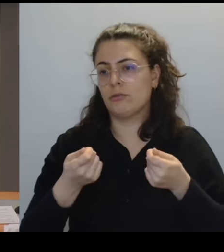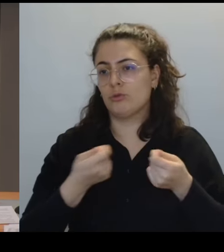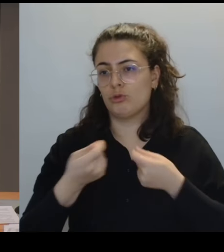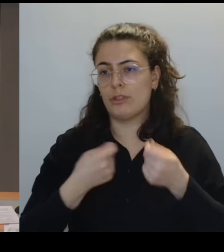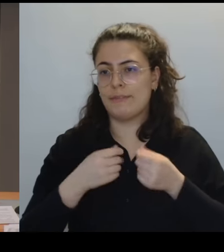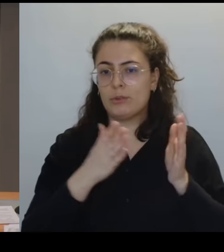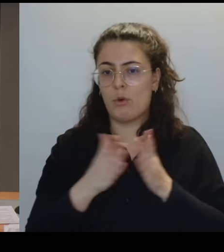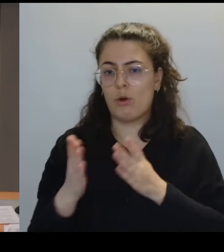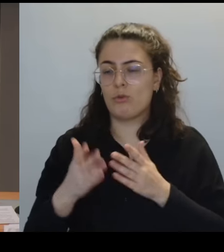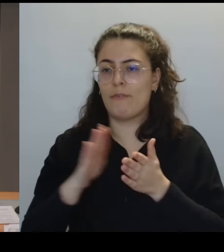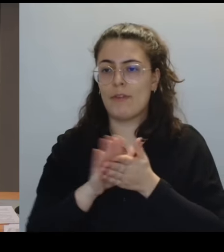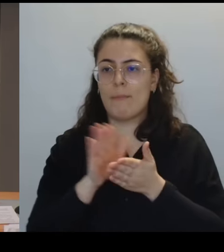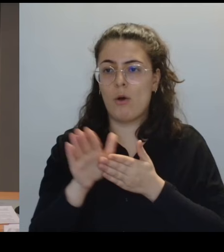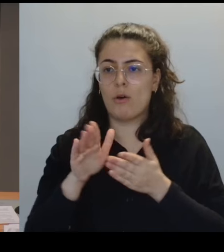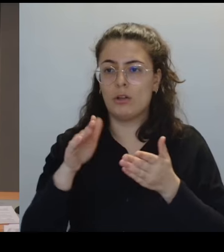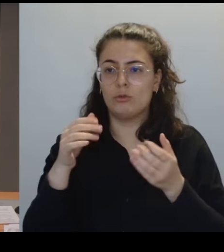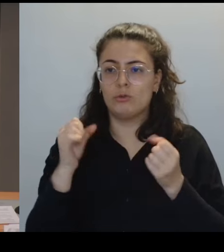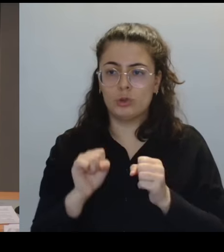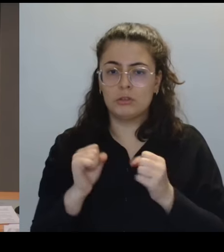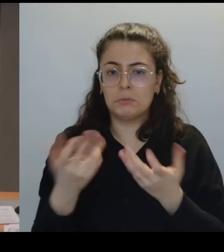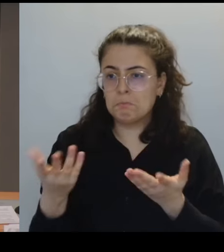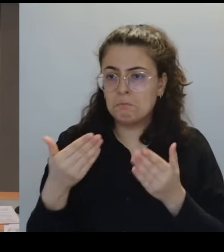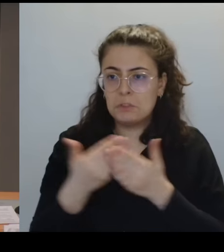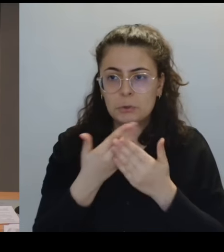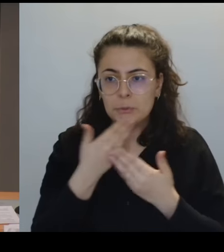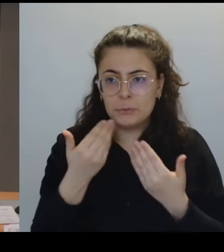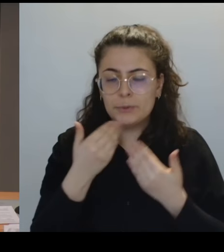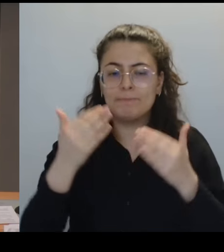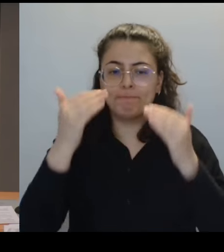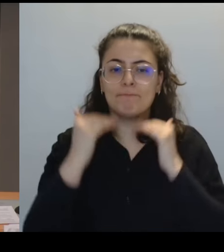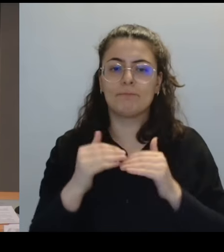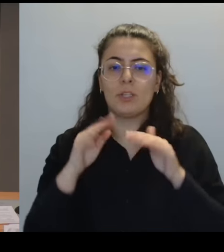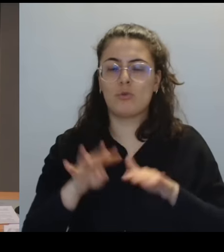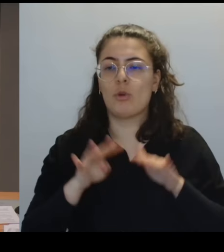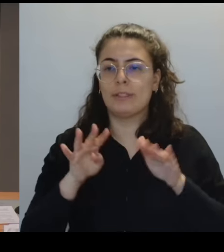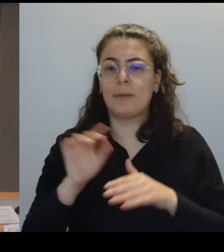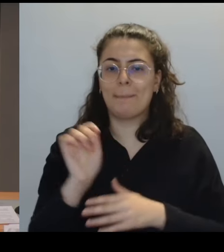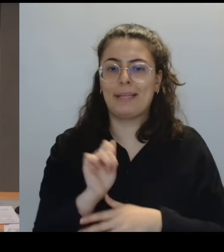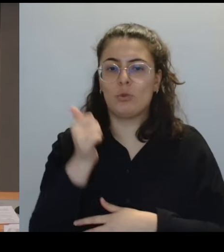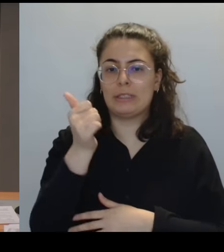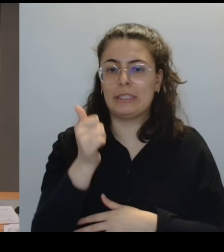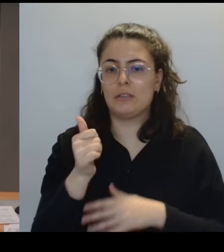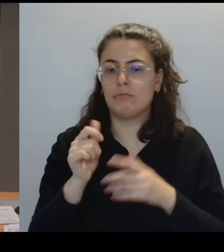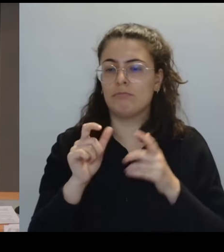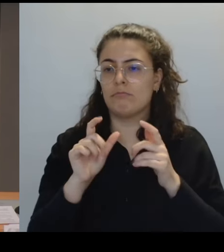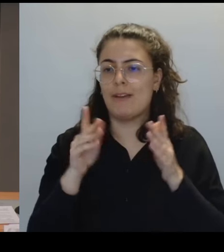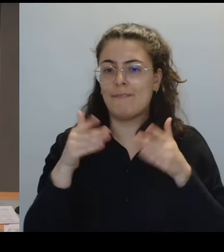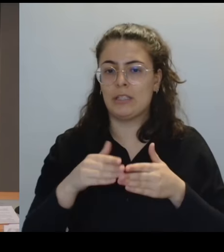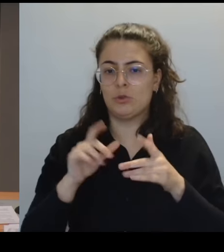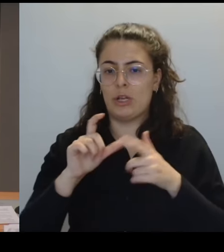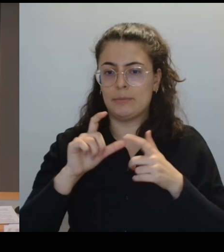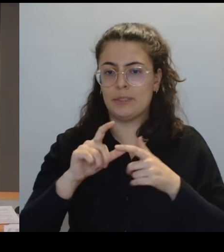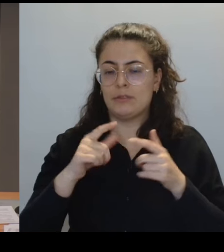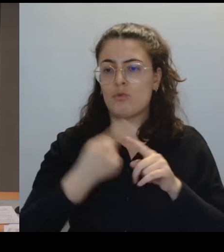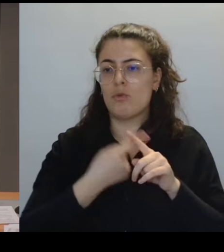Tagesordnungspunkt 19 war Priorität der Fraktion der SPD unter der Nummer 3:01. Ich rufe auf Tagesordnungspunkt 20